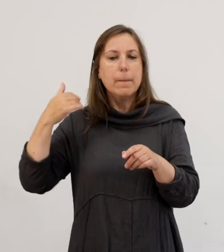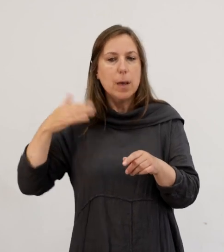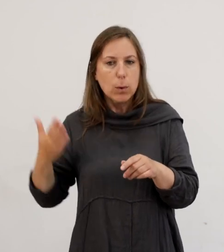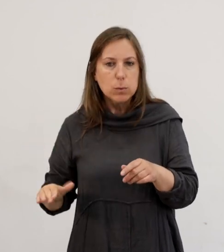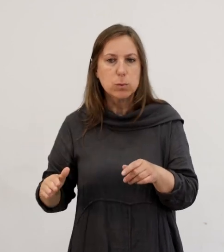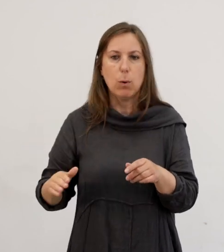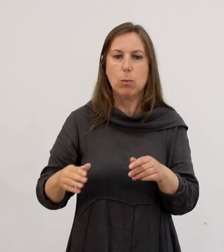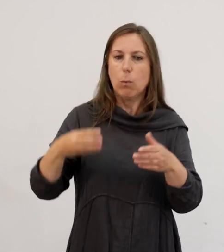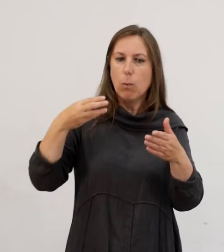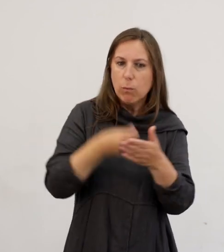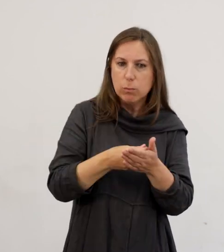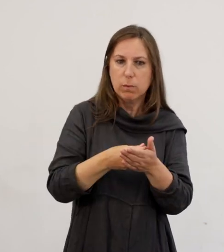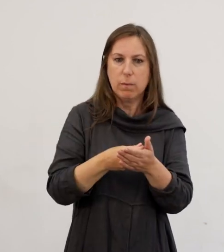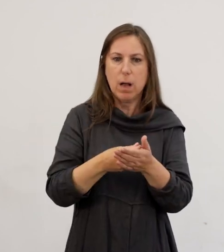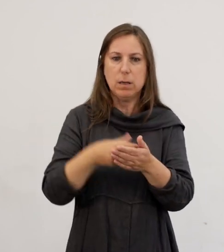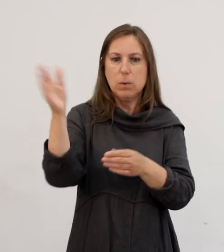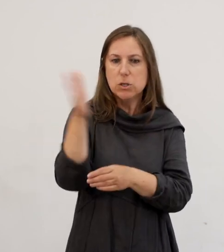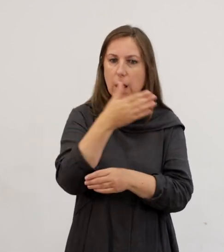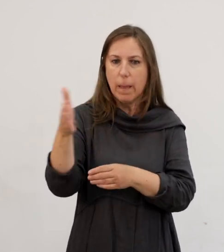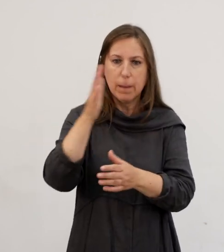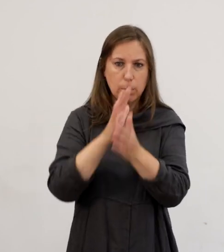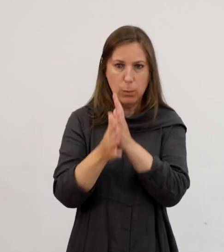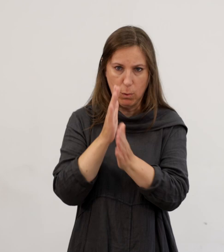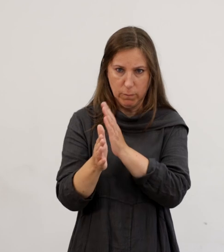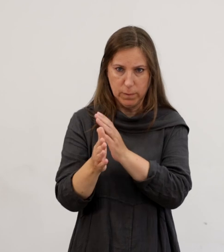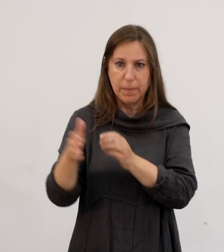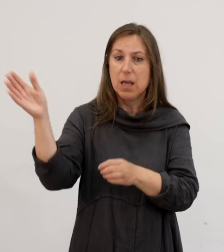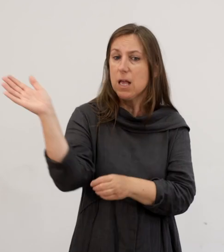Miniatura sztandaru nie jest wierną kopią sztandaru,